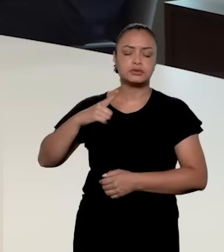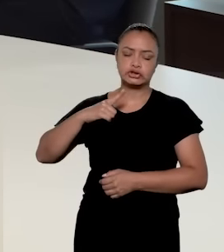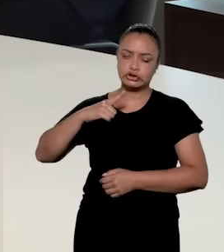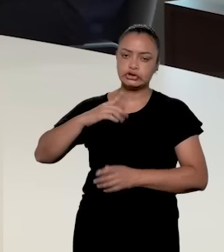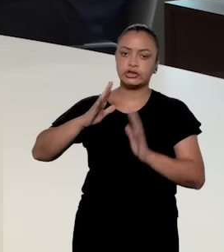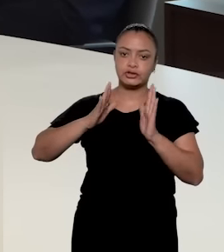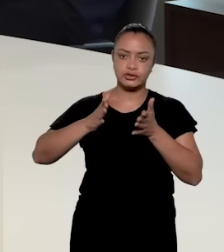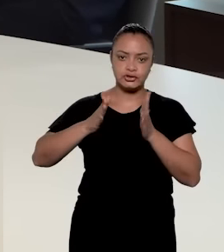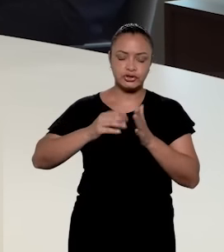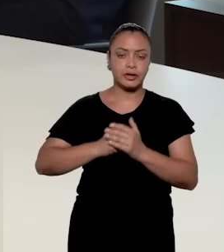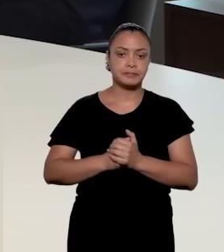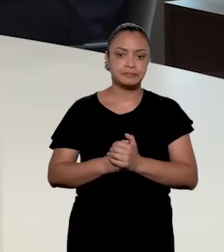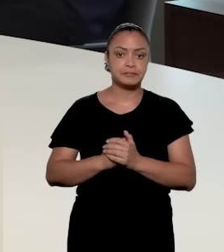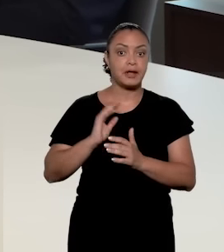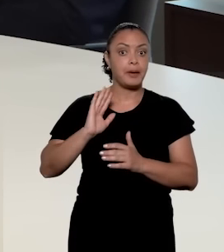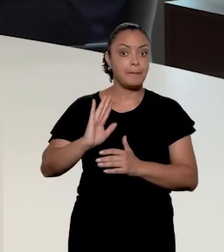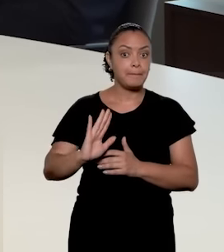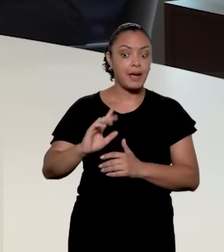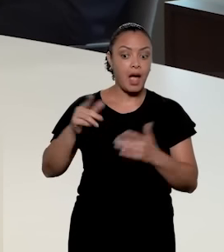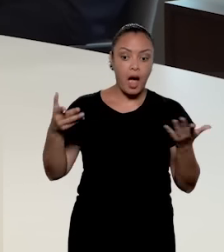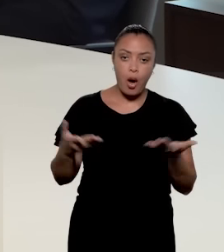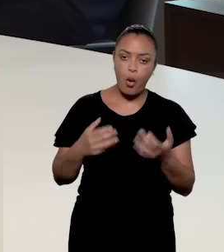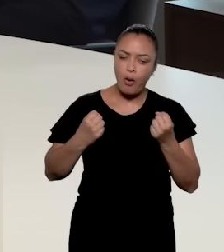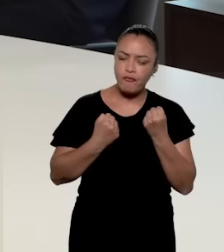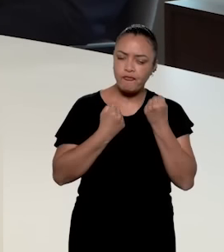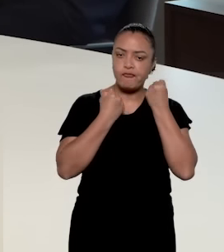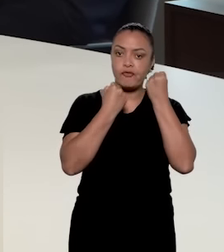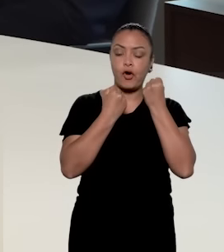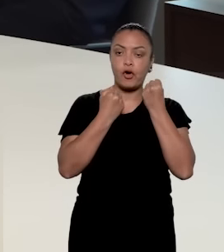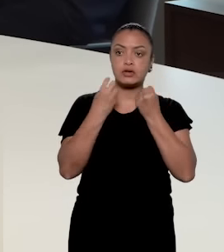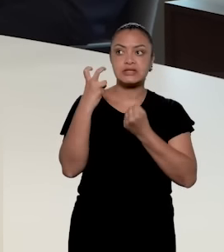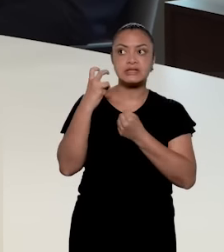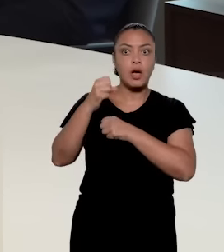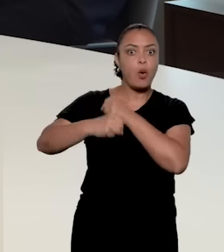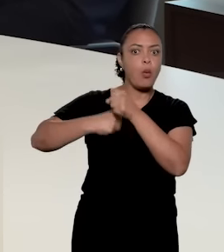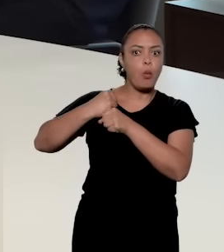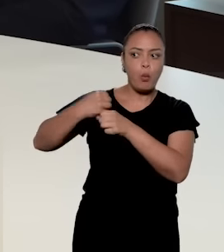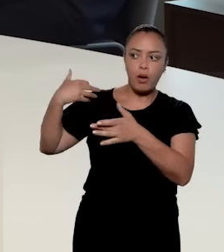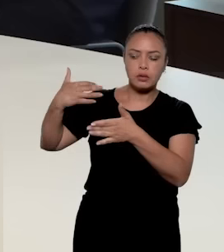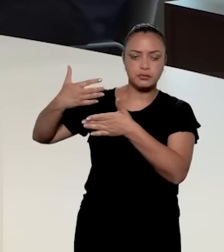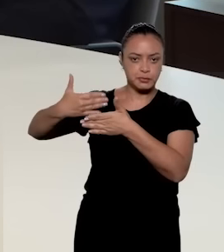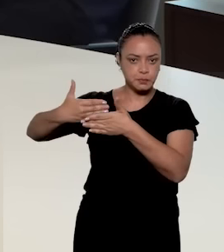Mas, na verdade, se tornou um título muito mais forte nos últimos 5 anos. É.